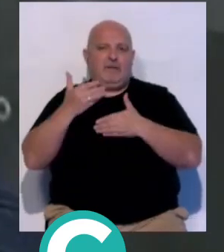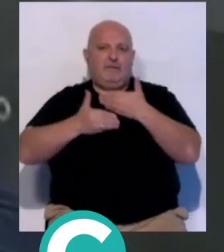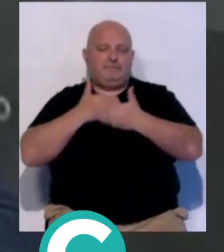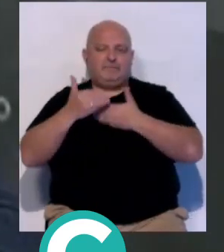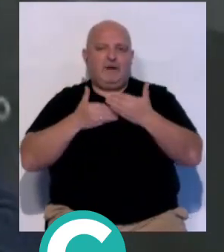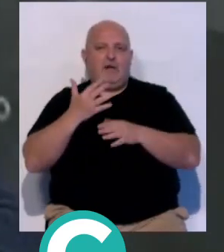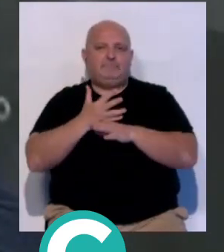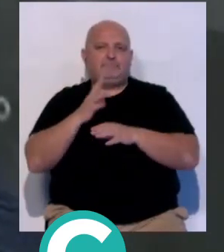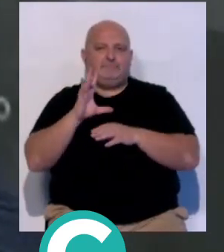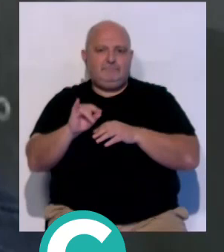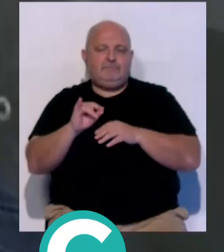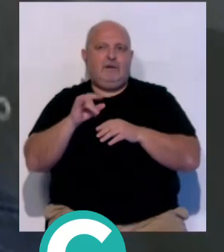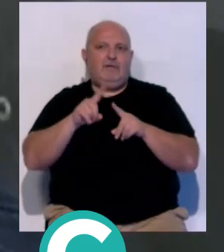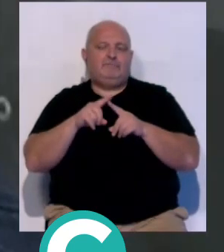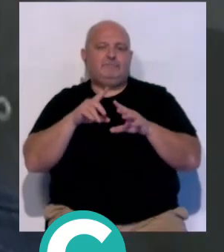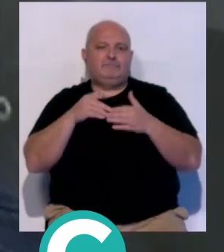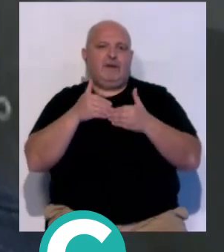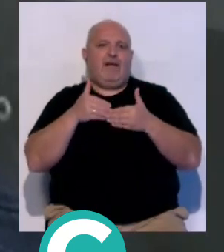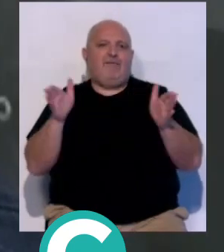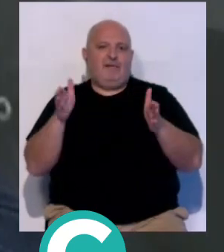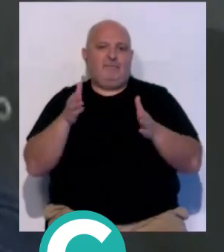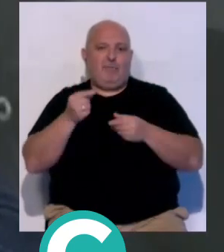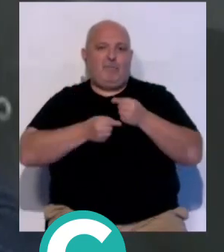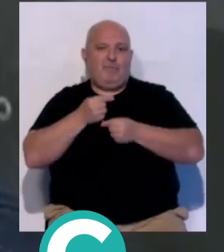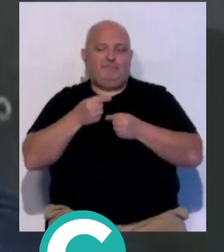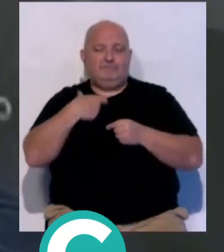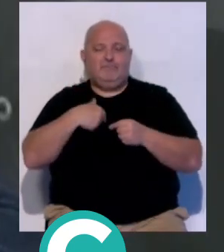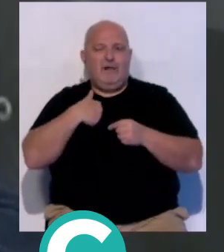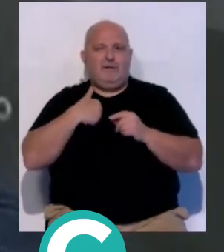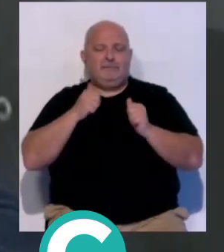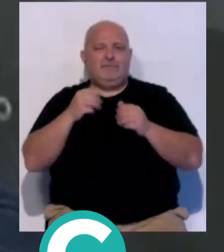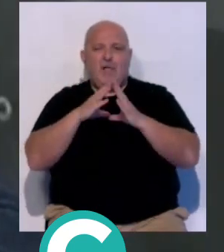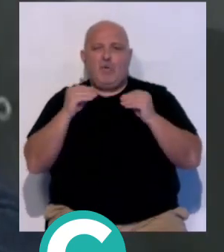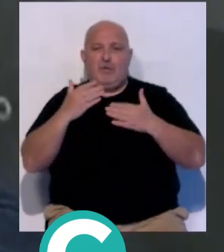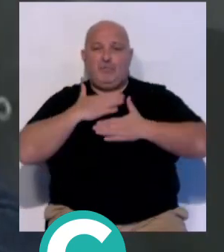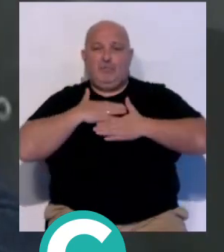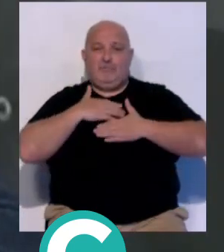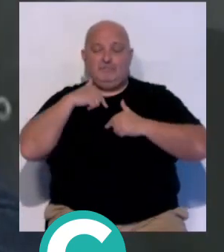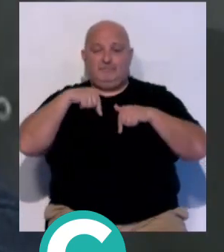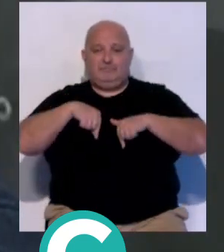buen jugador pero tienes que abrirte el paso a nosotros la banda luce normalmente nos toman de